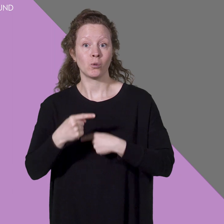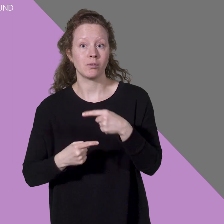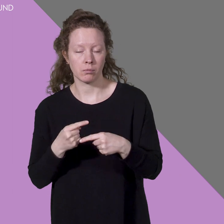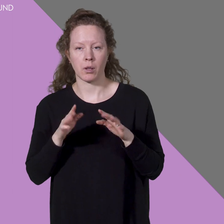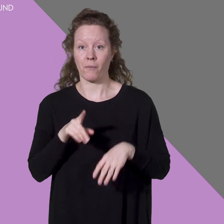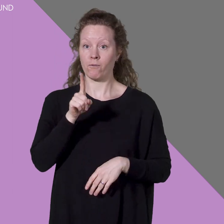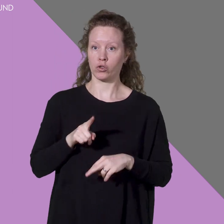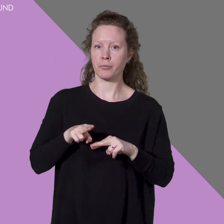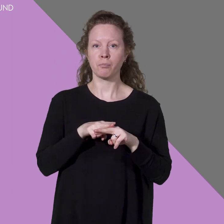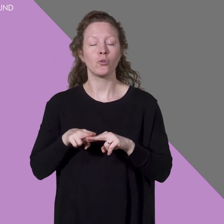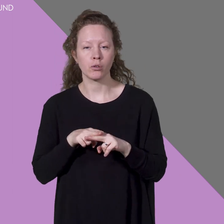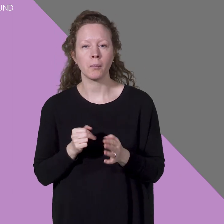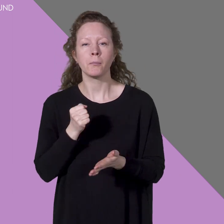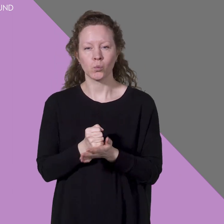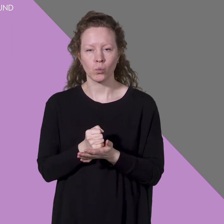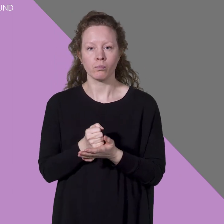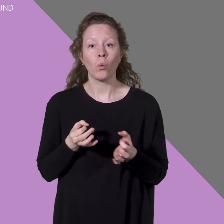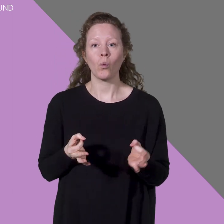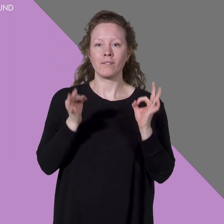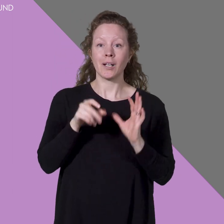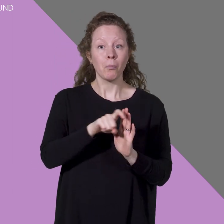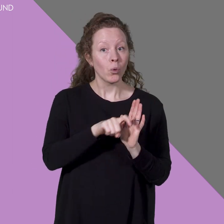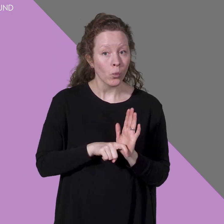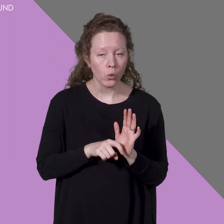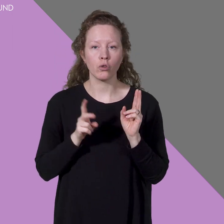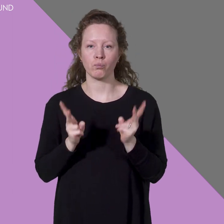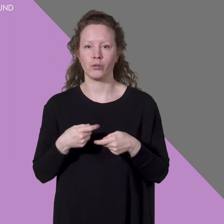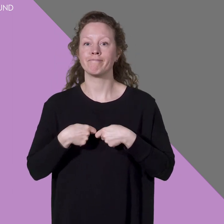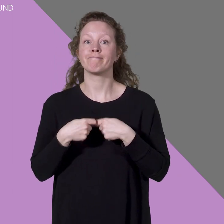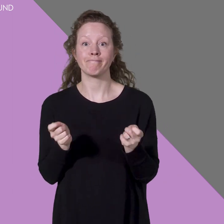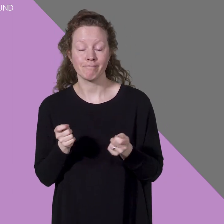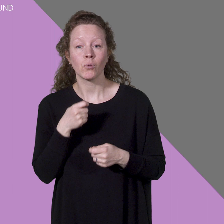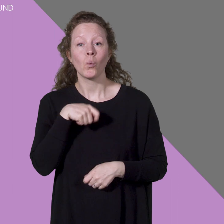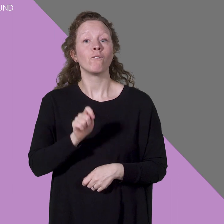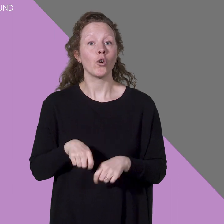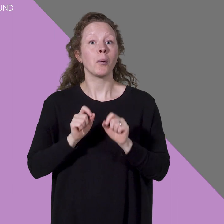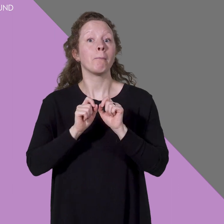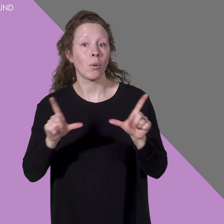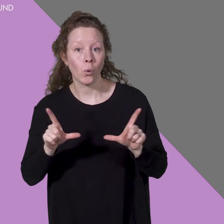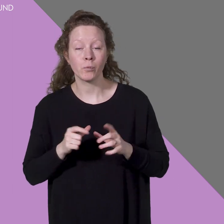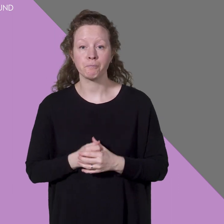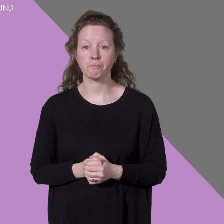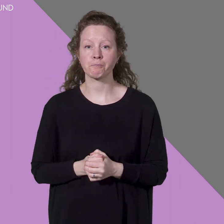bestämde vid sitt första möte att den utöver de officiella protokollen - börjar ge ut en ordförandeblogg om varje möte, -